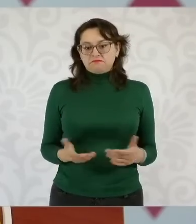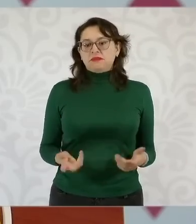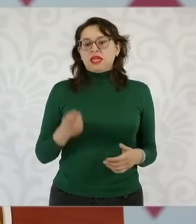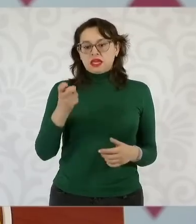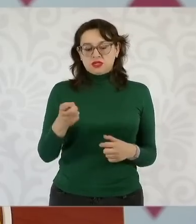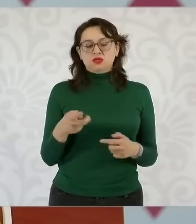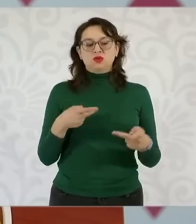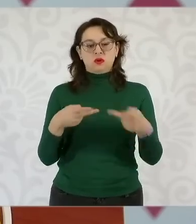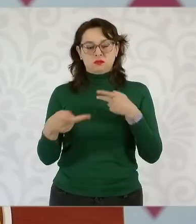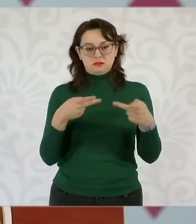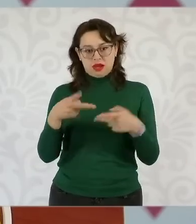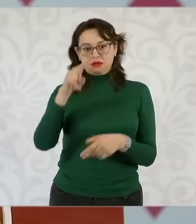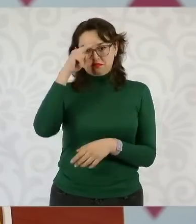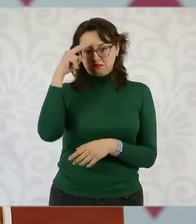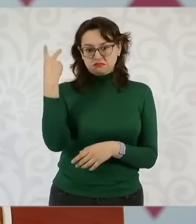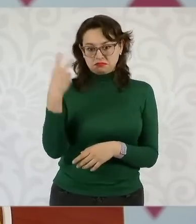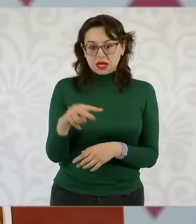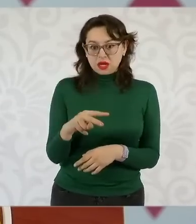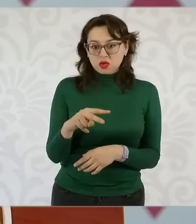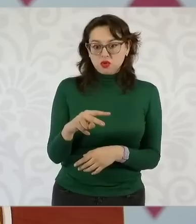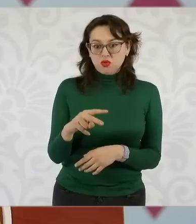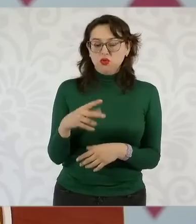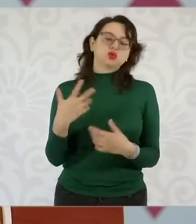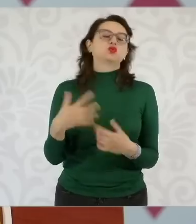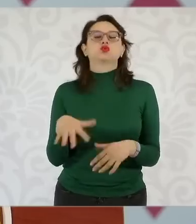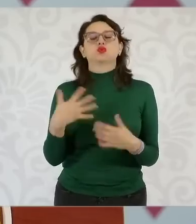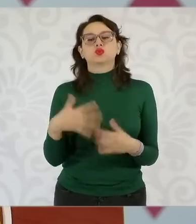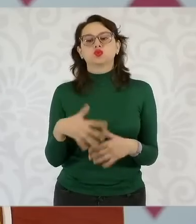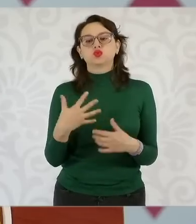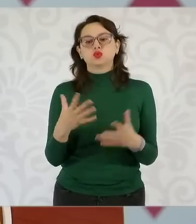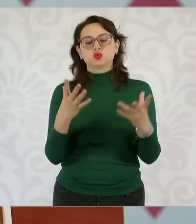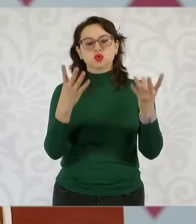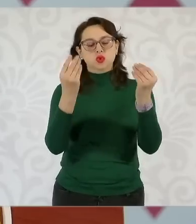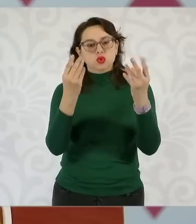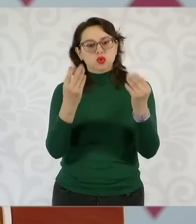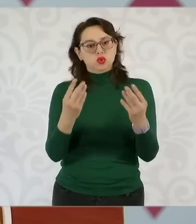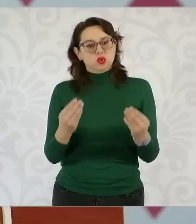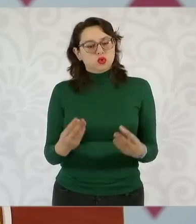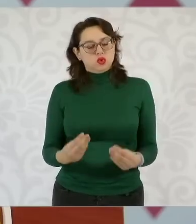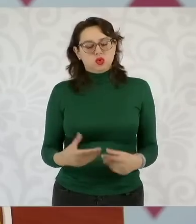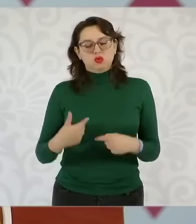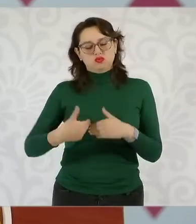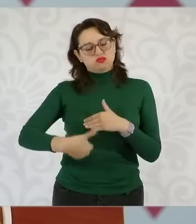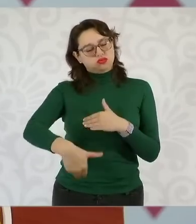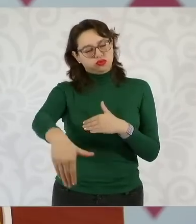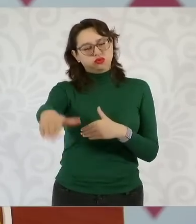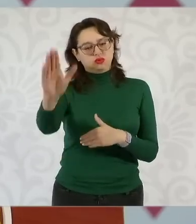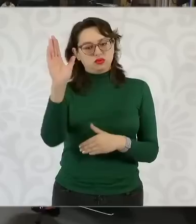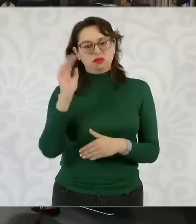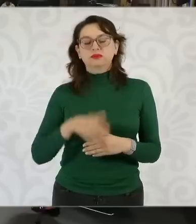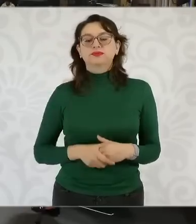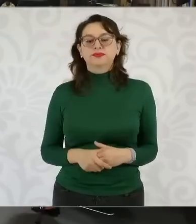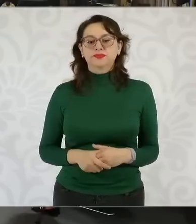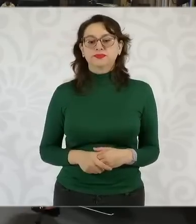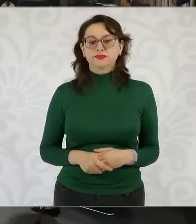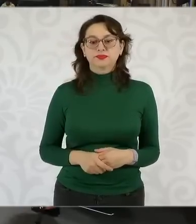México y hay muchas más inversiones que están en el plan para desarrollarse sobre tem sobre el